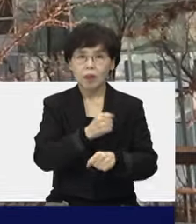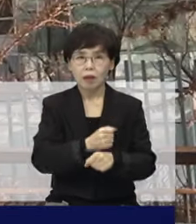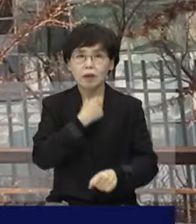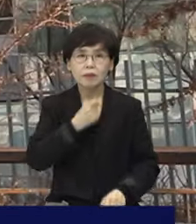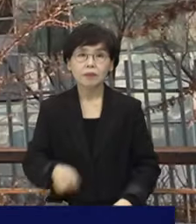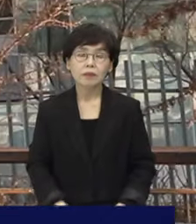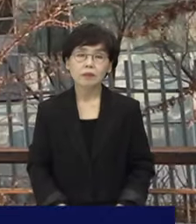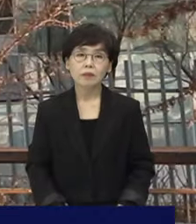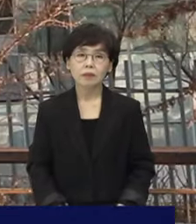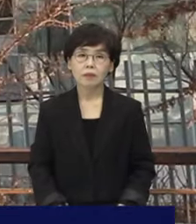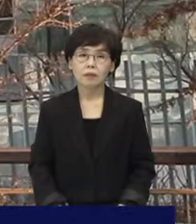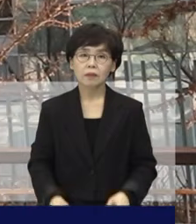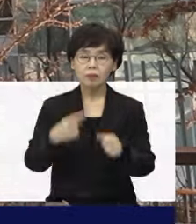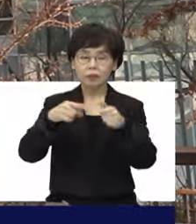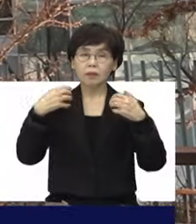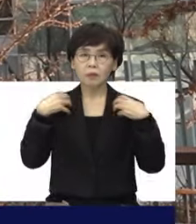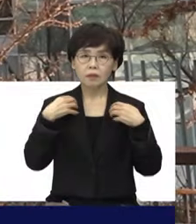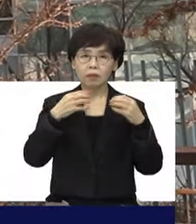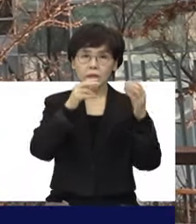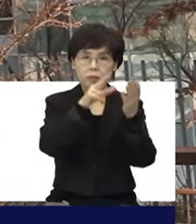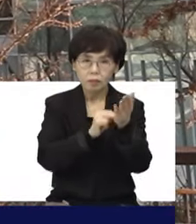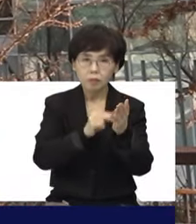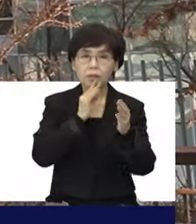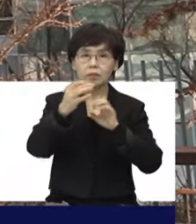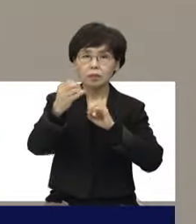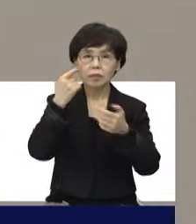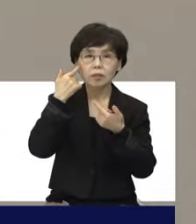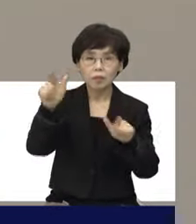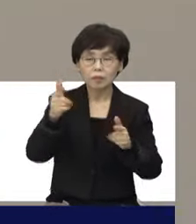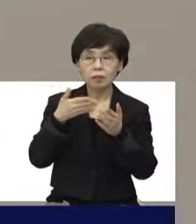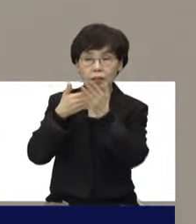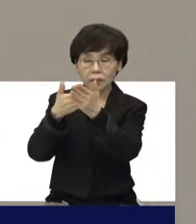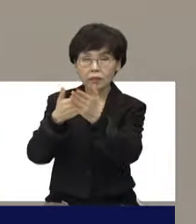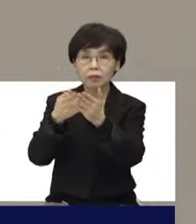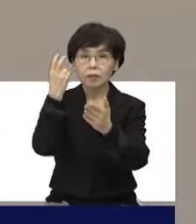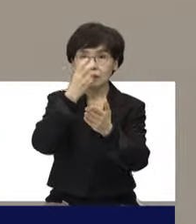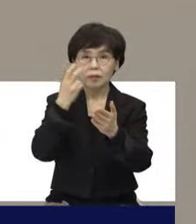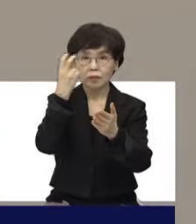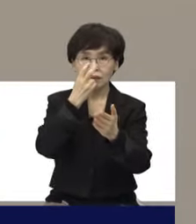(기자) 교육당국은 문항 정답 이의신청 심사 기준에 사교육 연관성을 추가하고